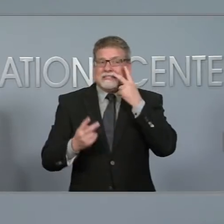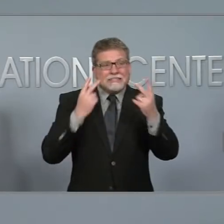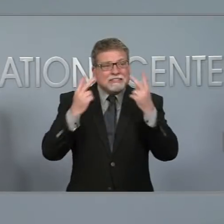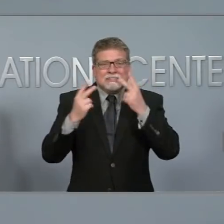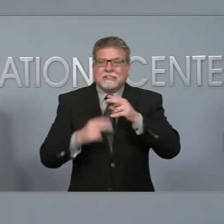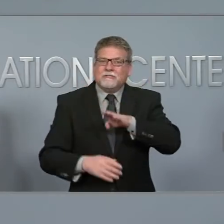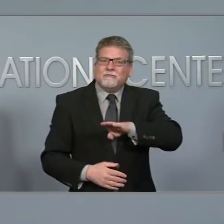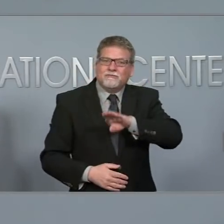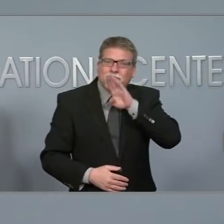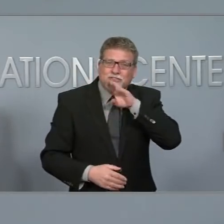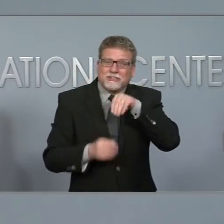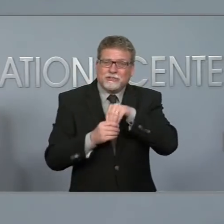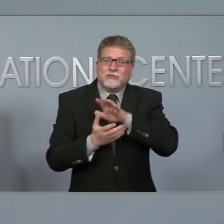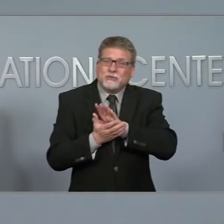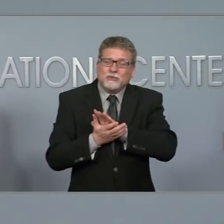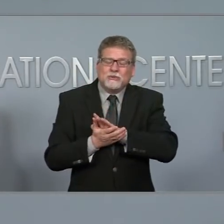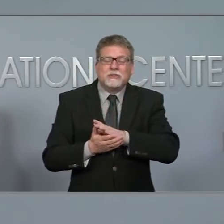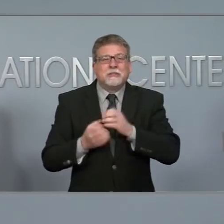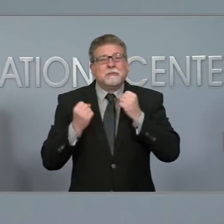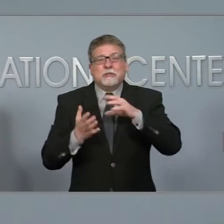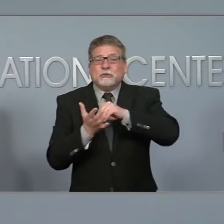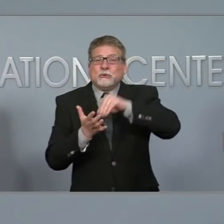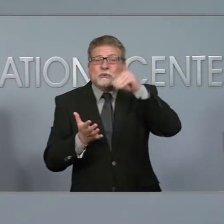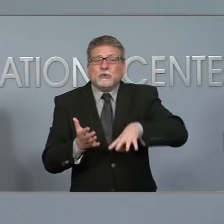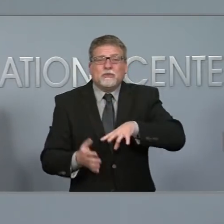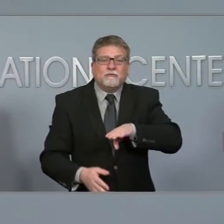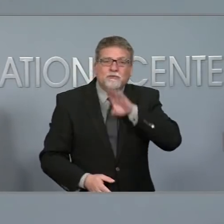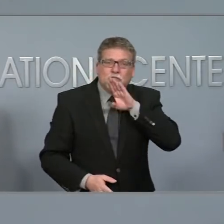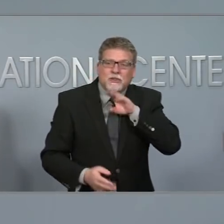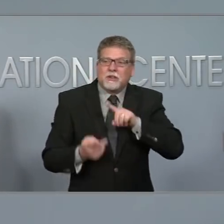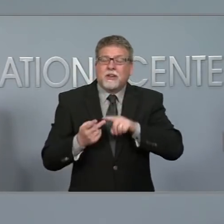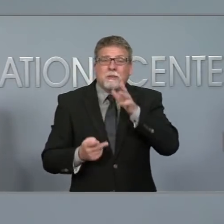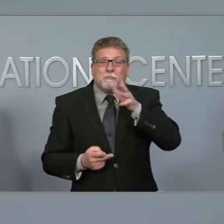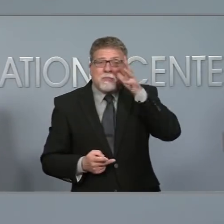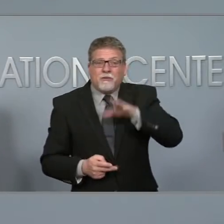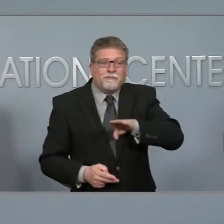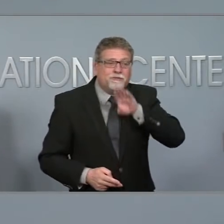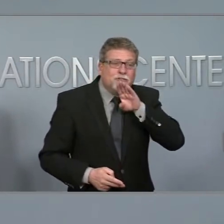nada más van a ayudarnos a volver, no se enfoca en el aprendizaje en tener a las